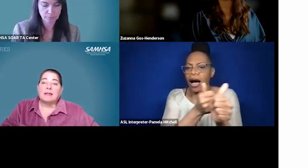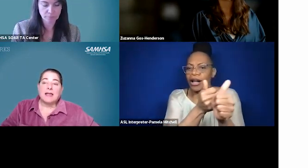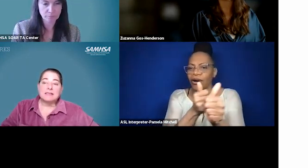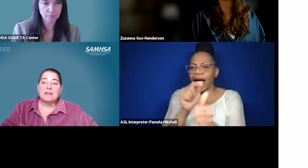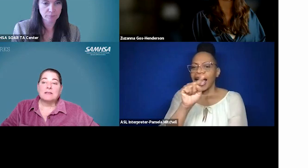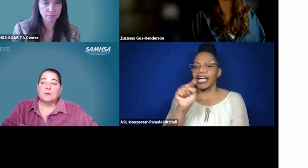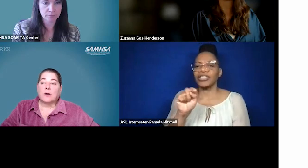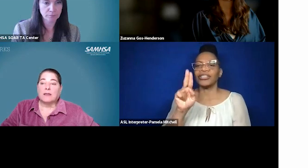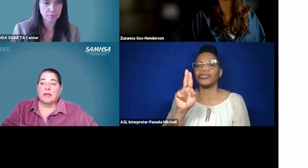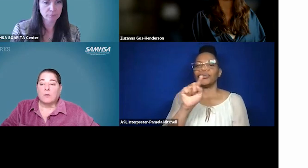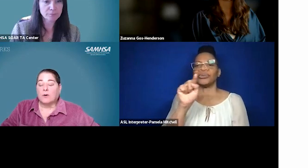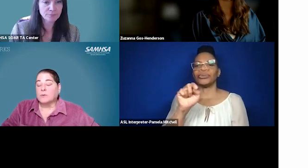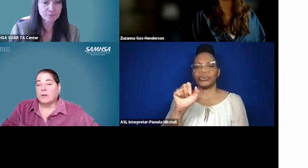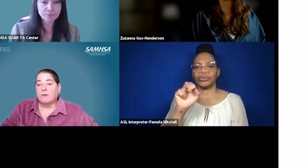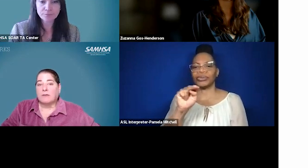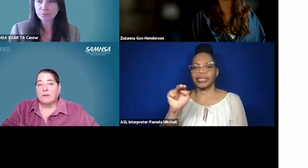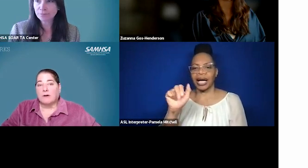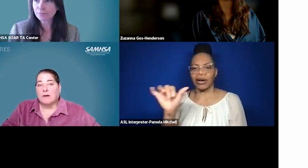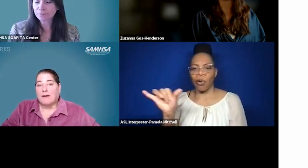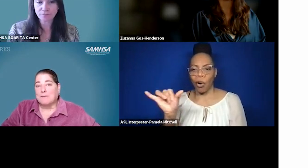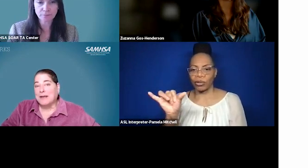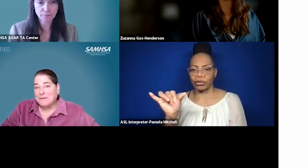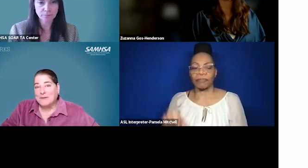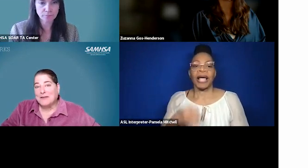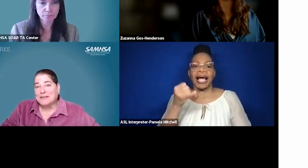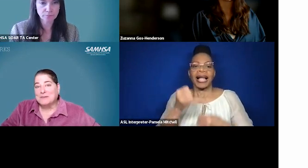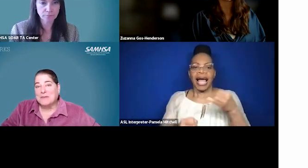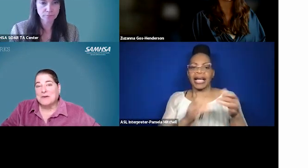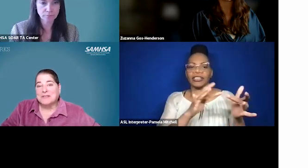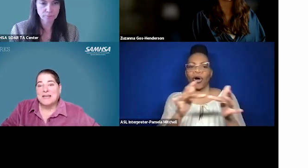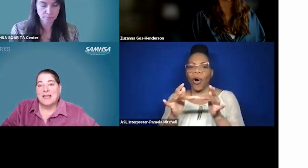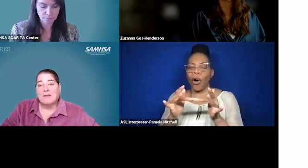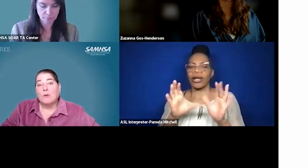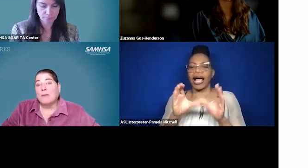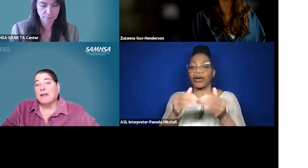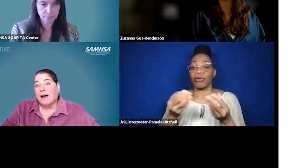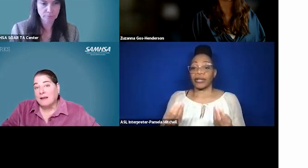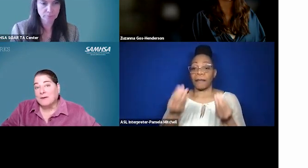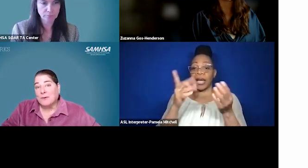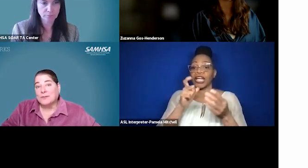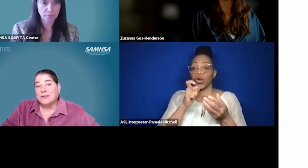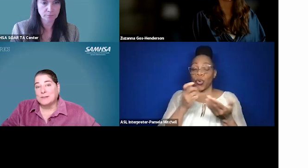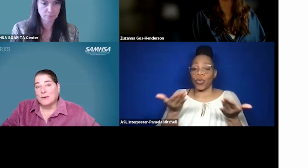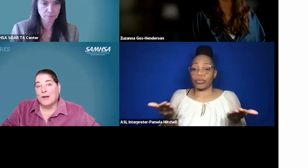Y por último, el curso en línea de SOAR. Sabemos que hay muchos de ustedes en este webinar hoy que tal vez no se hayan inscrito